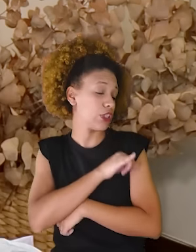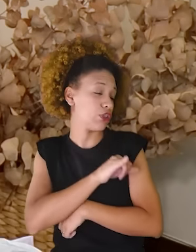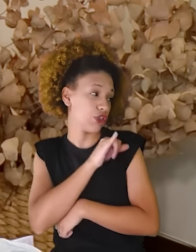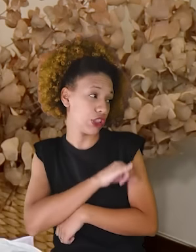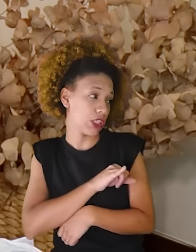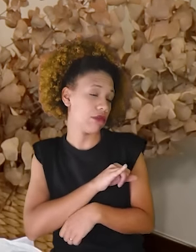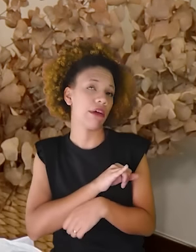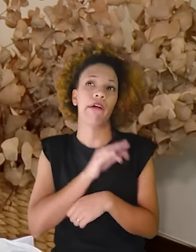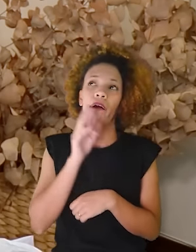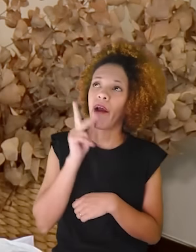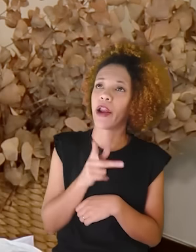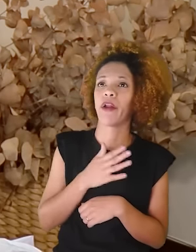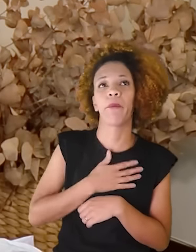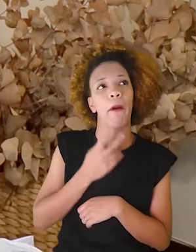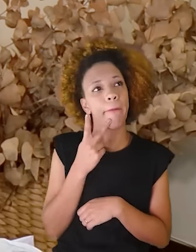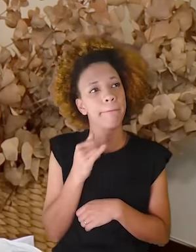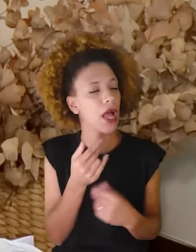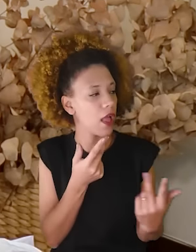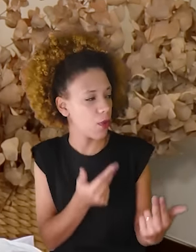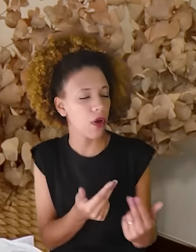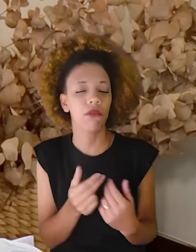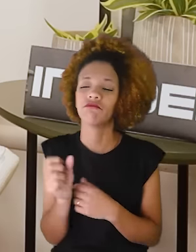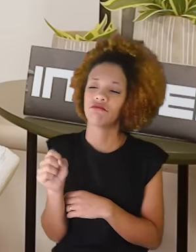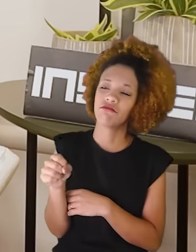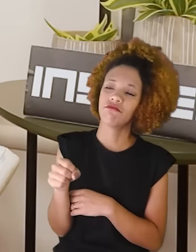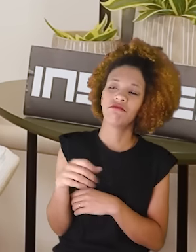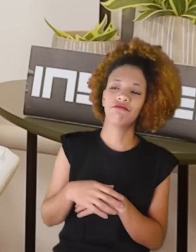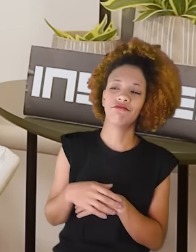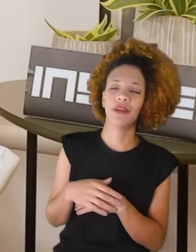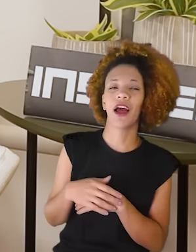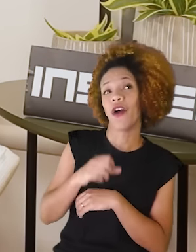o cara que fala que [ __ ] meu pai é igual ao é eu acho que é um público mais velho que se identifica